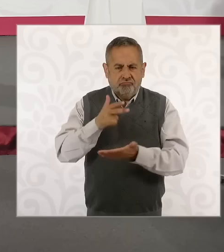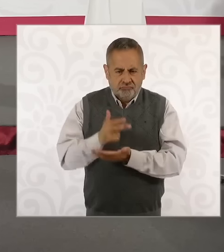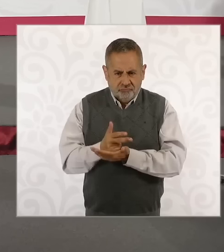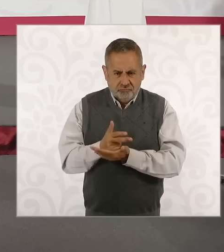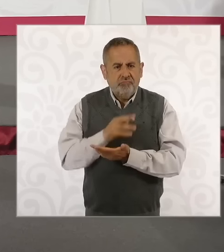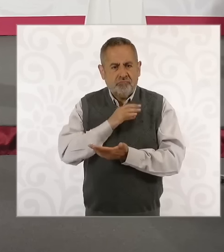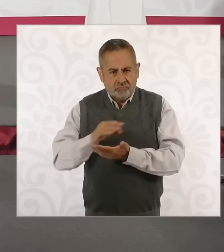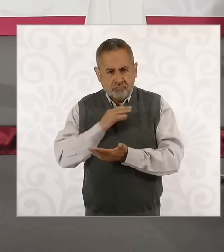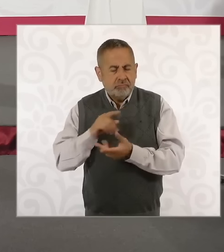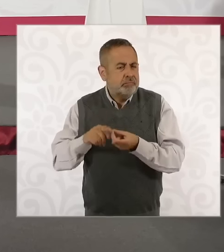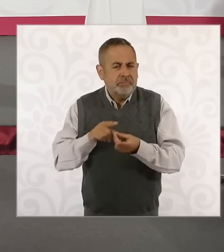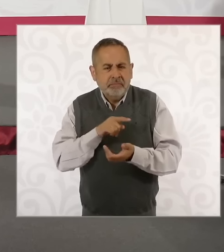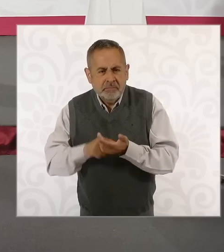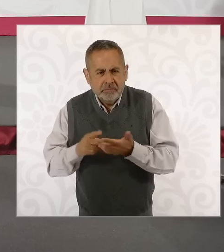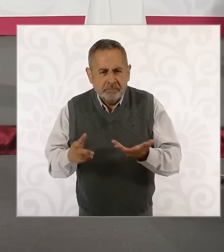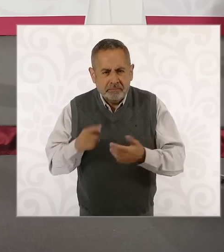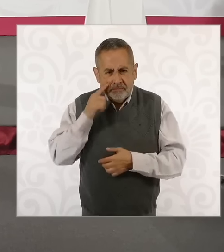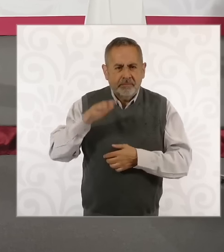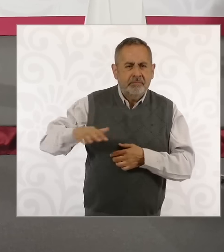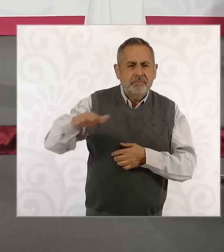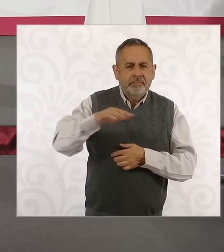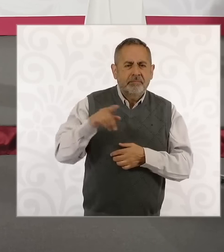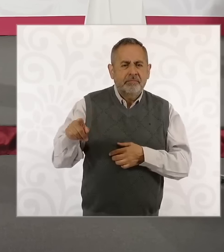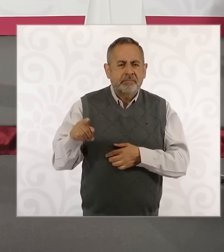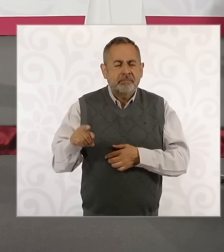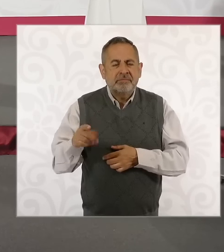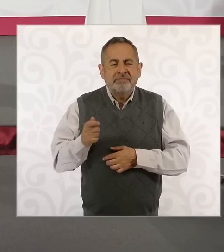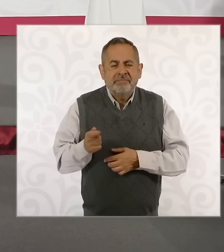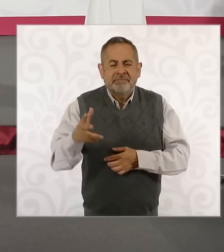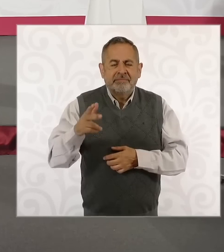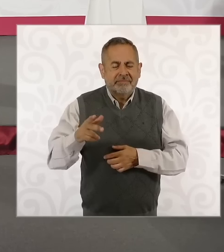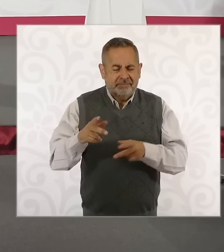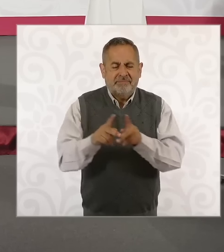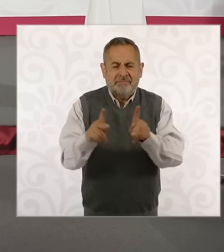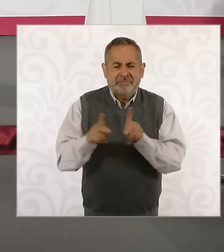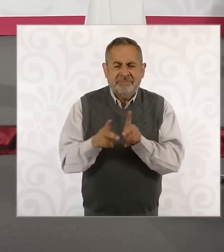a ocupar lo que se llama el patio antiguo, que es un patio que actualmente está en operación,